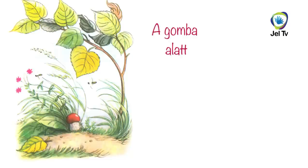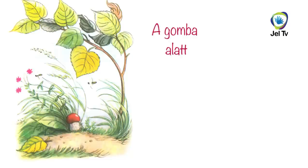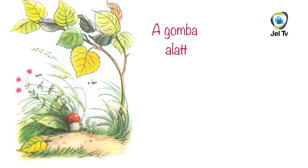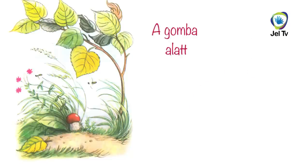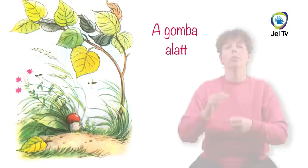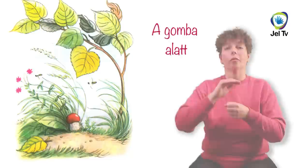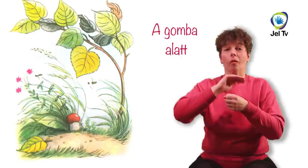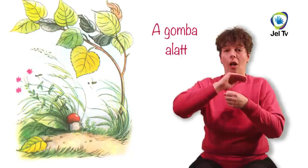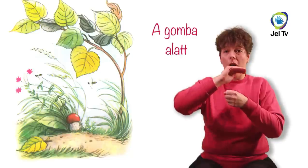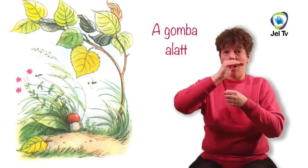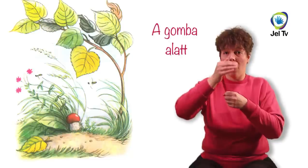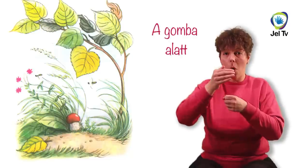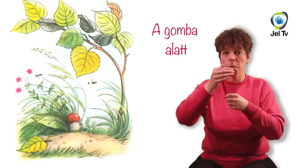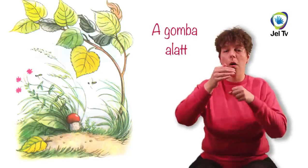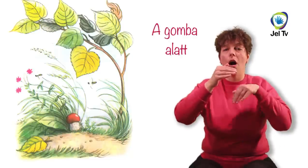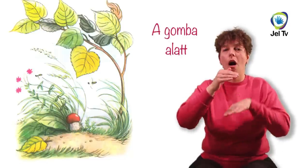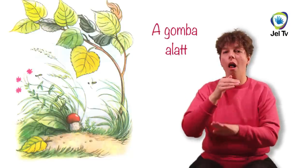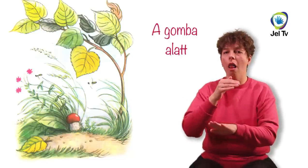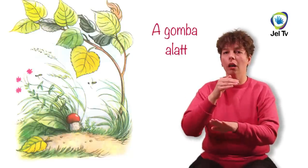A gomba alatt